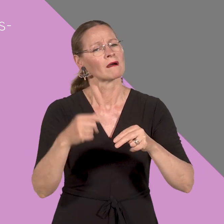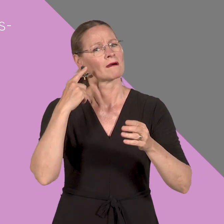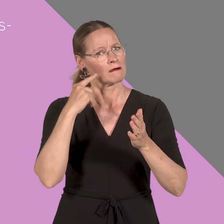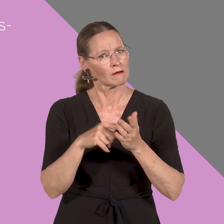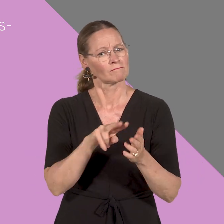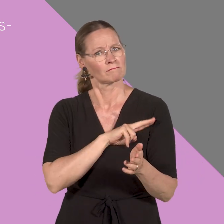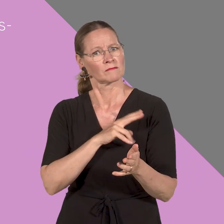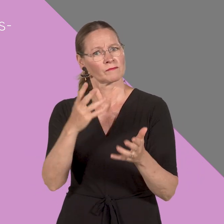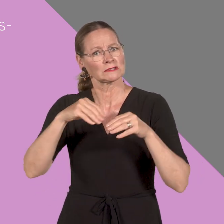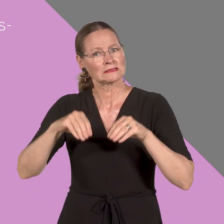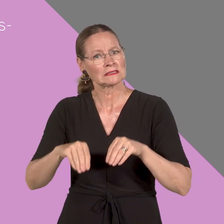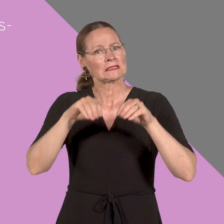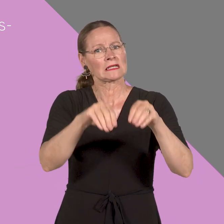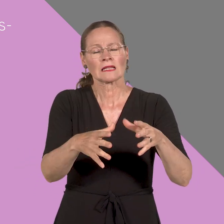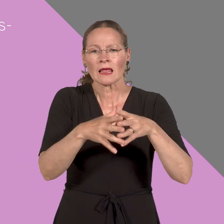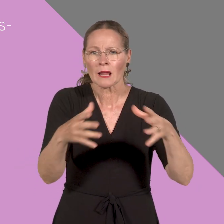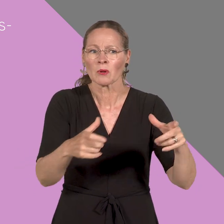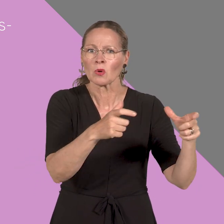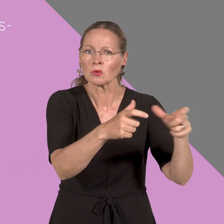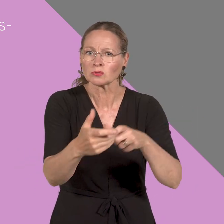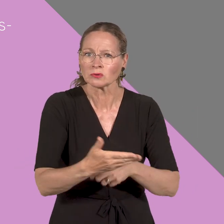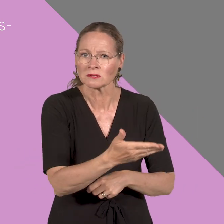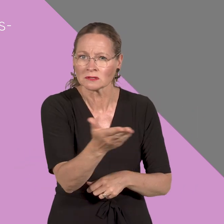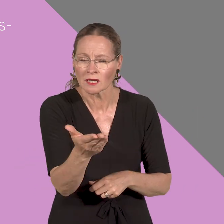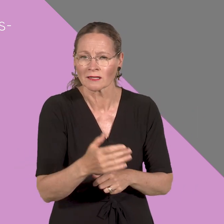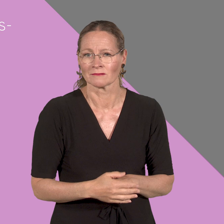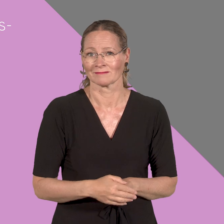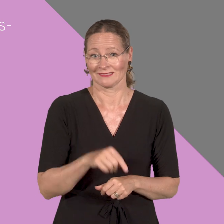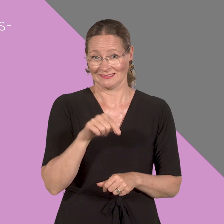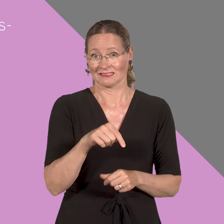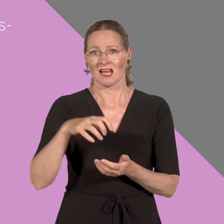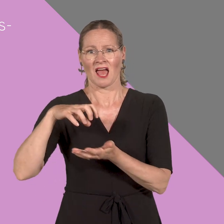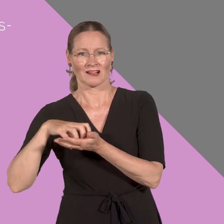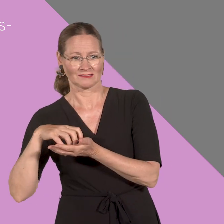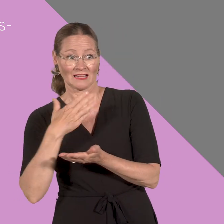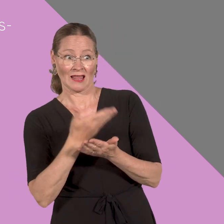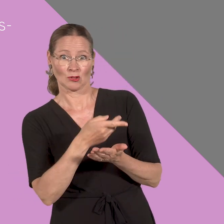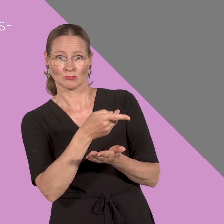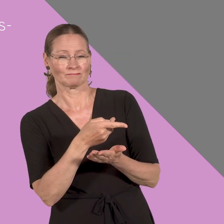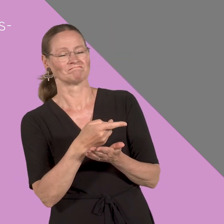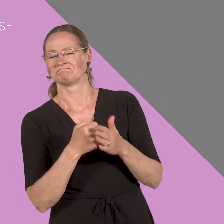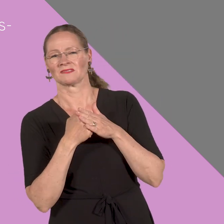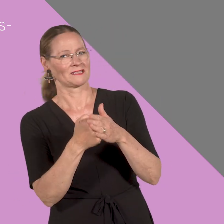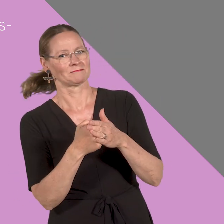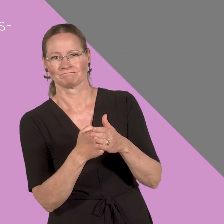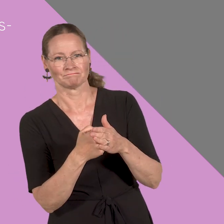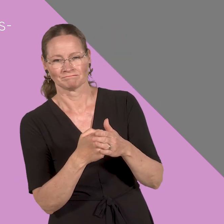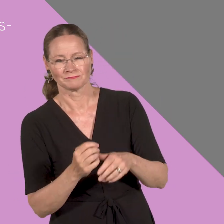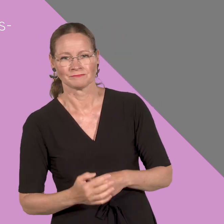jotta vastuuta voitaisiin siirtää enemmän yhdistyksille. Hallitus ei kannattanut ehdotusta.